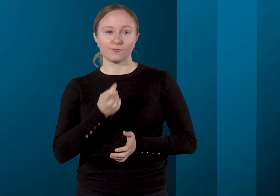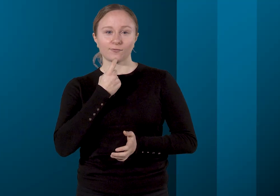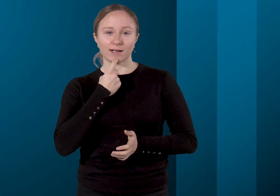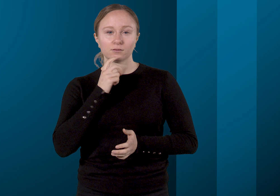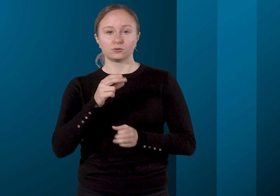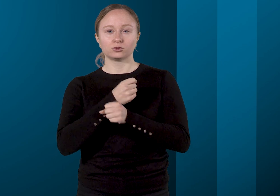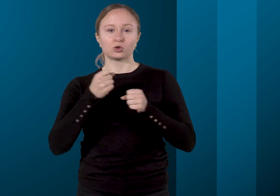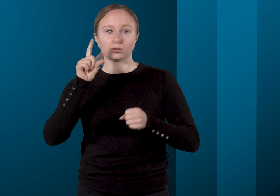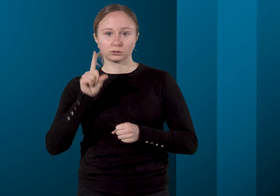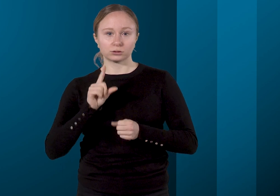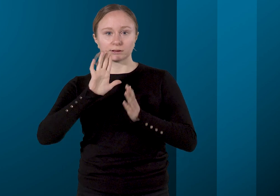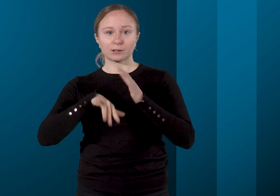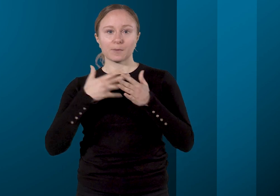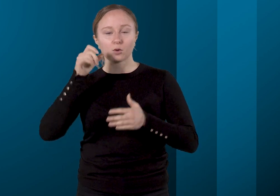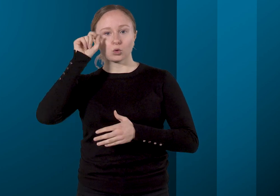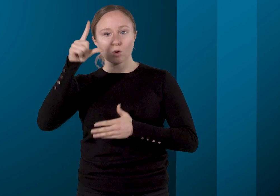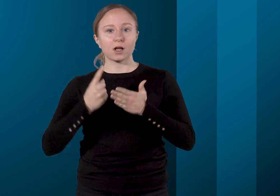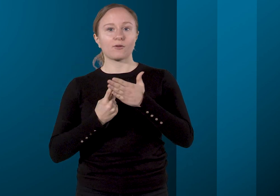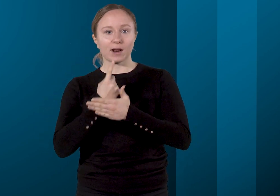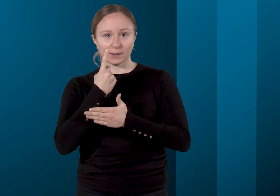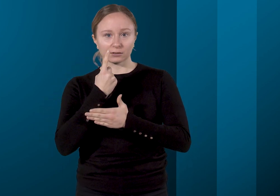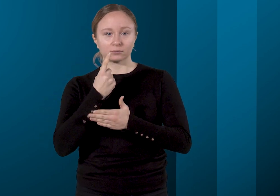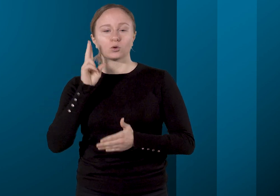Finlands största teckenspråkiga kulturevenemang, -